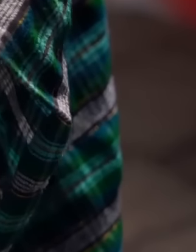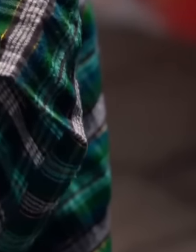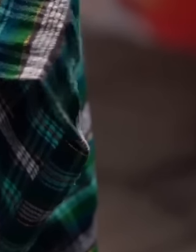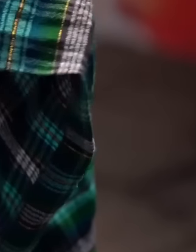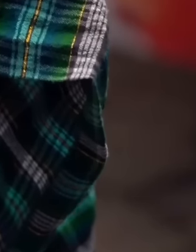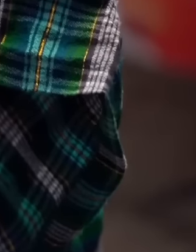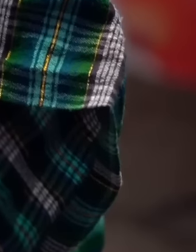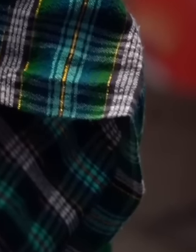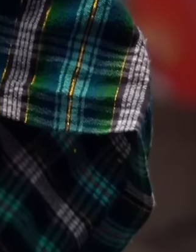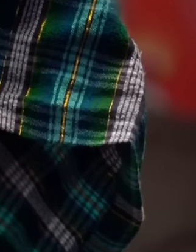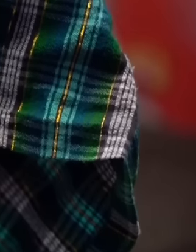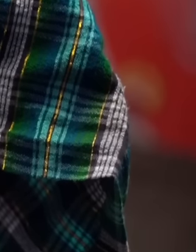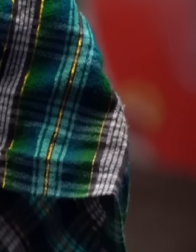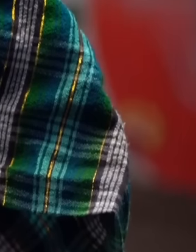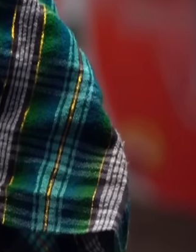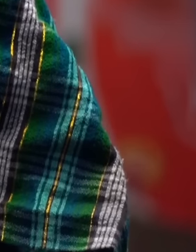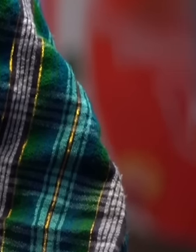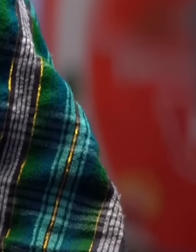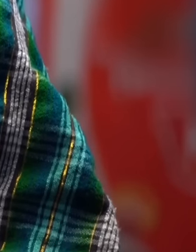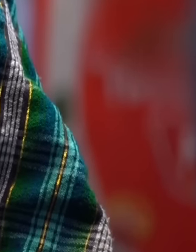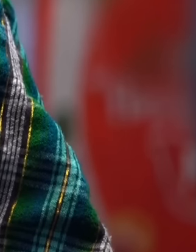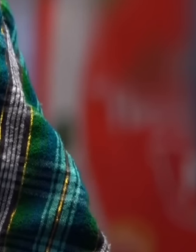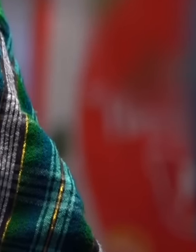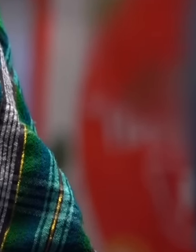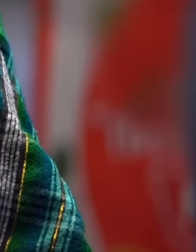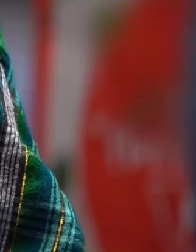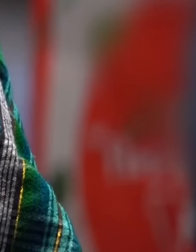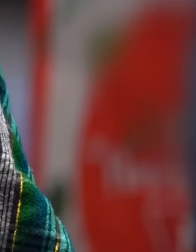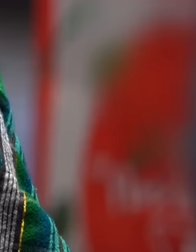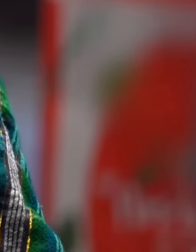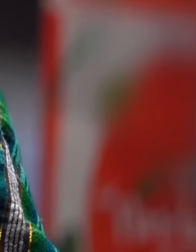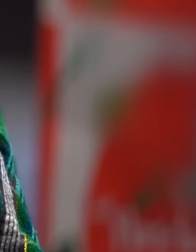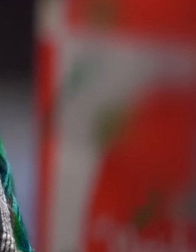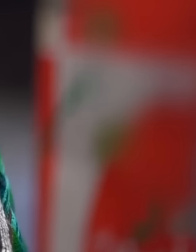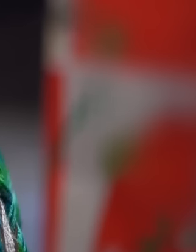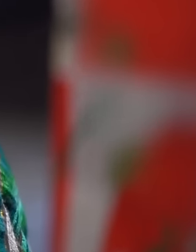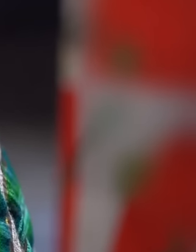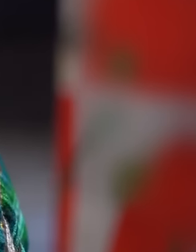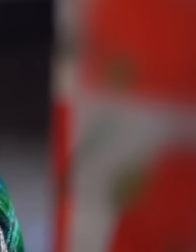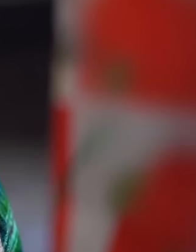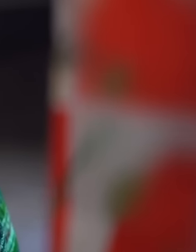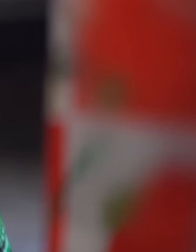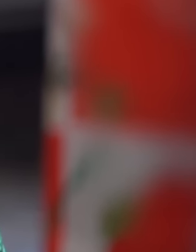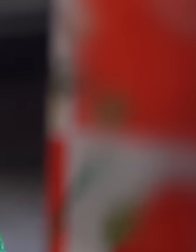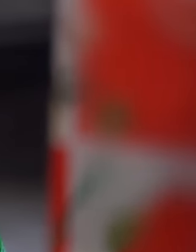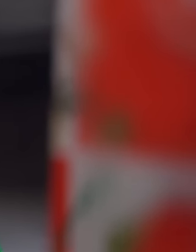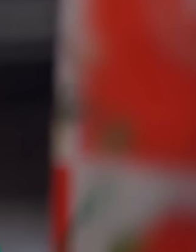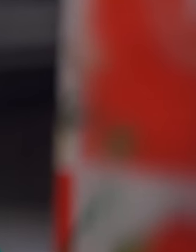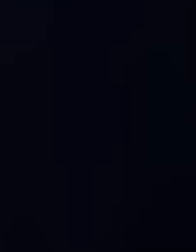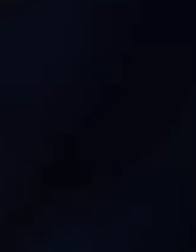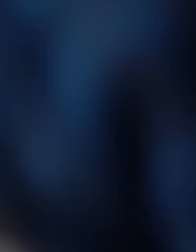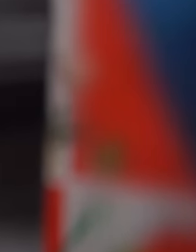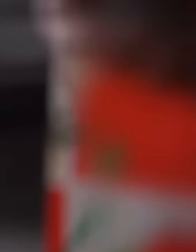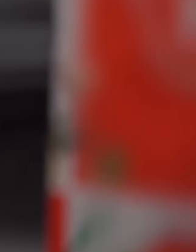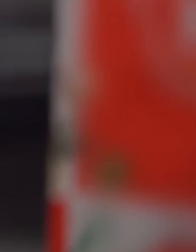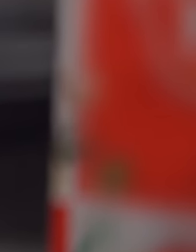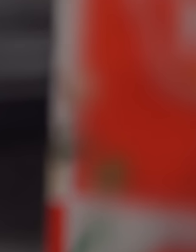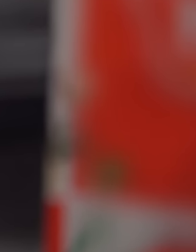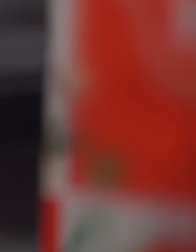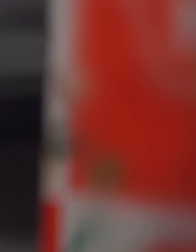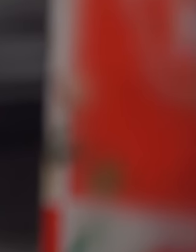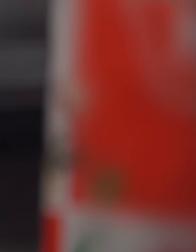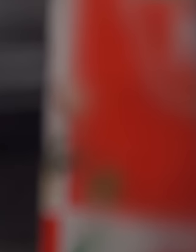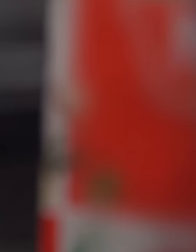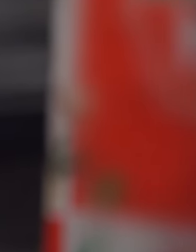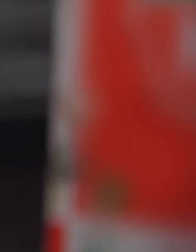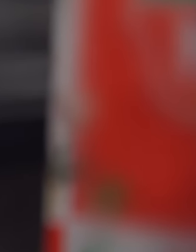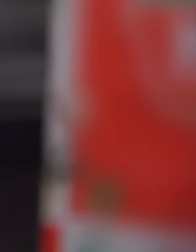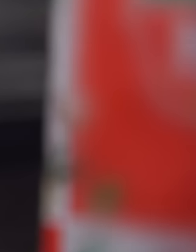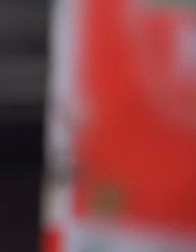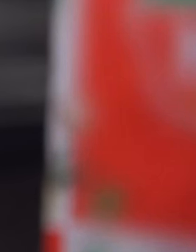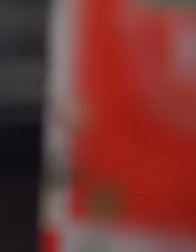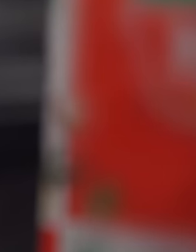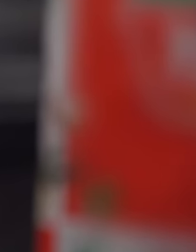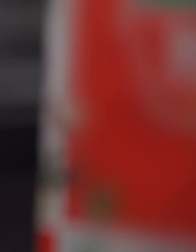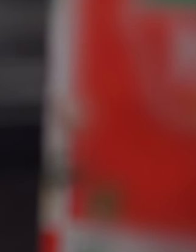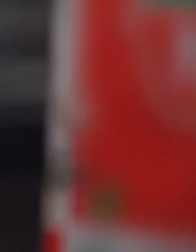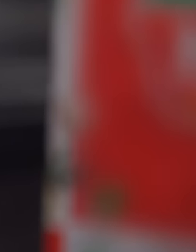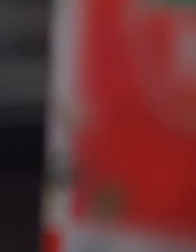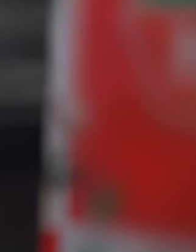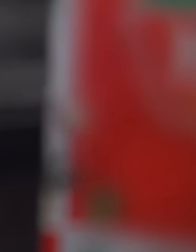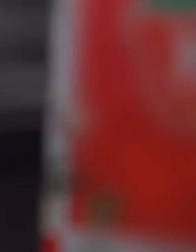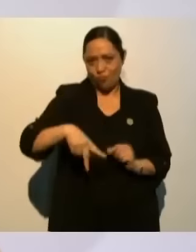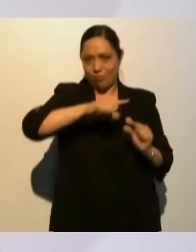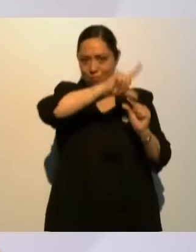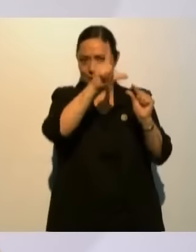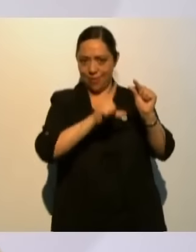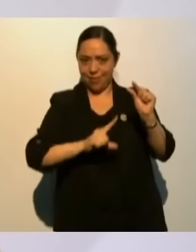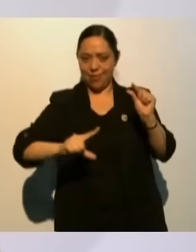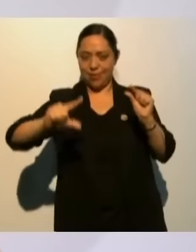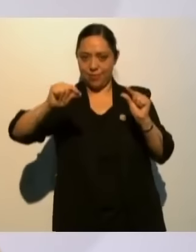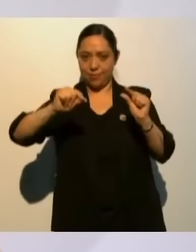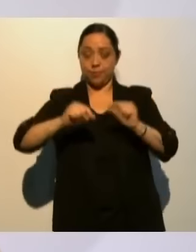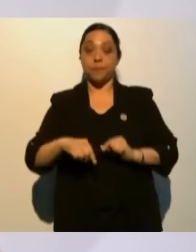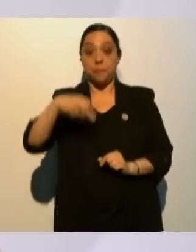nación civilizaciones naciones que constituyen la esencia de nuestra patria México es grandioso